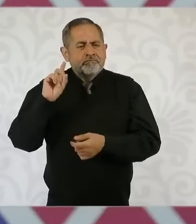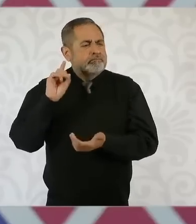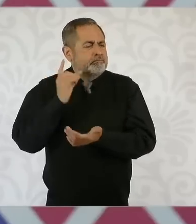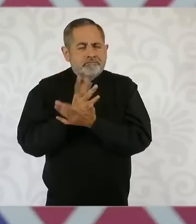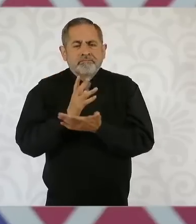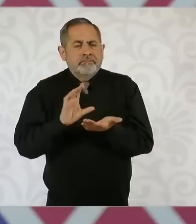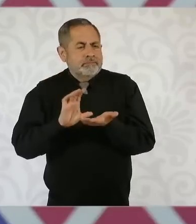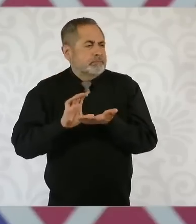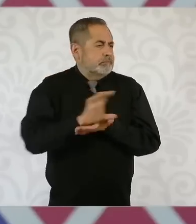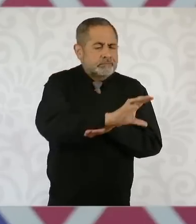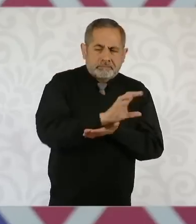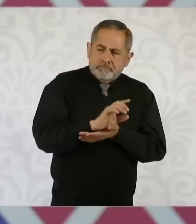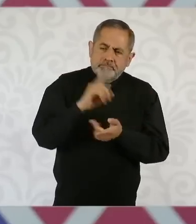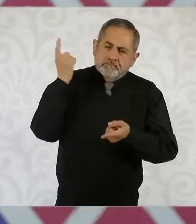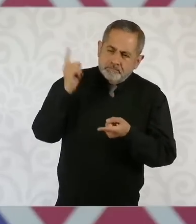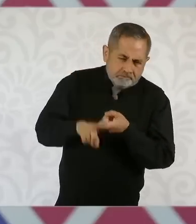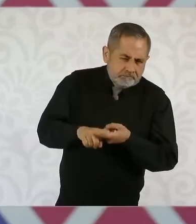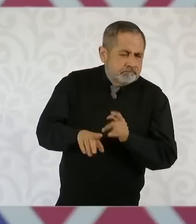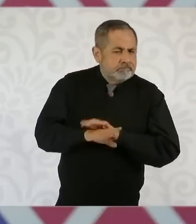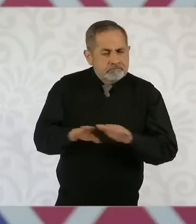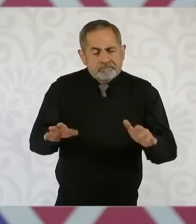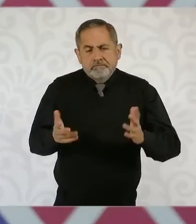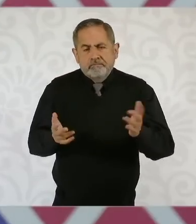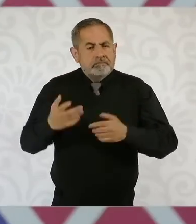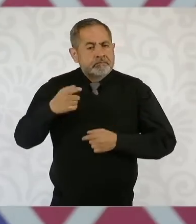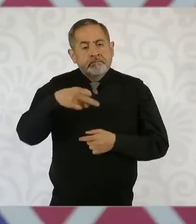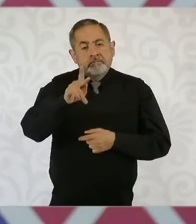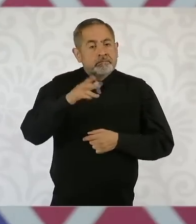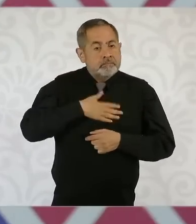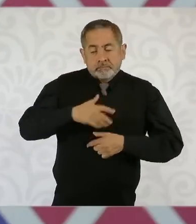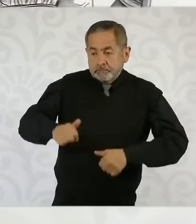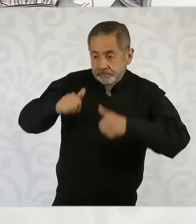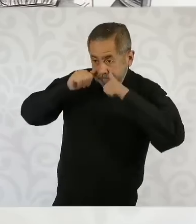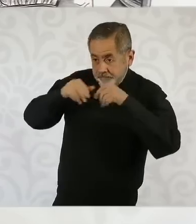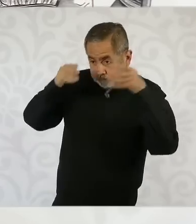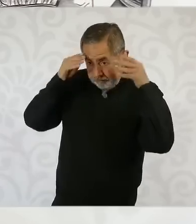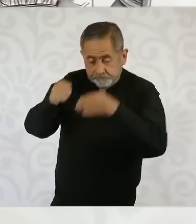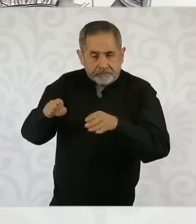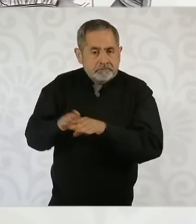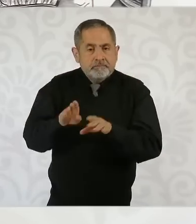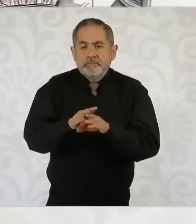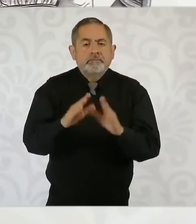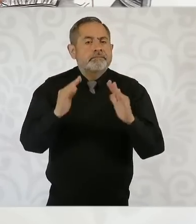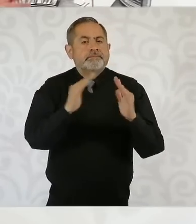nuestra causa principal la estamos enfocando hacia ver cómo apoyamos la vivienda con instituciones